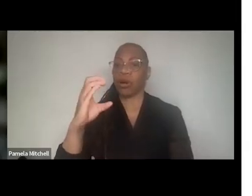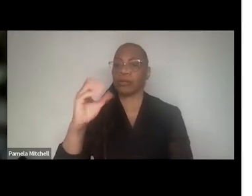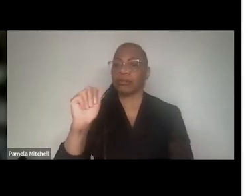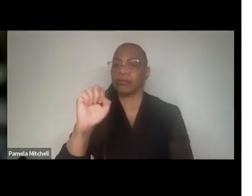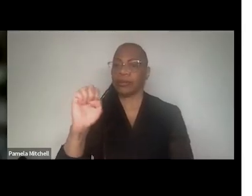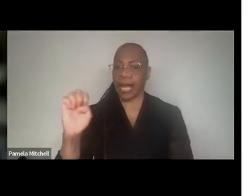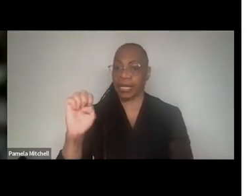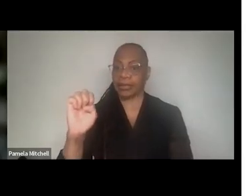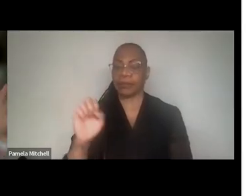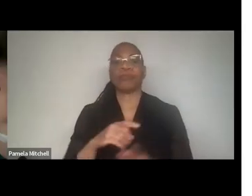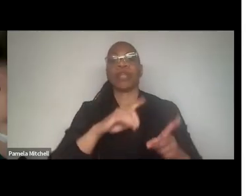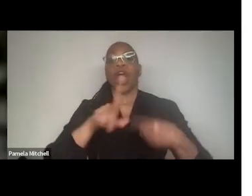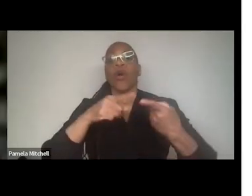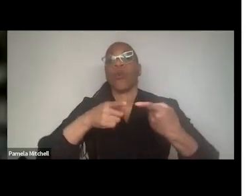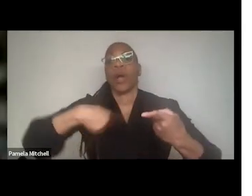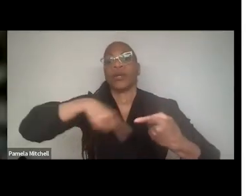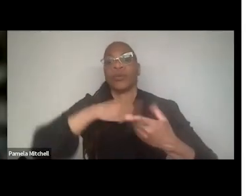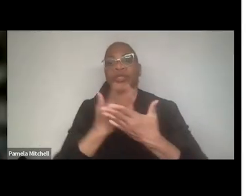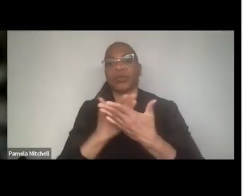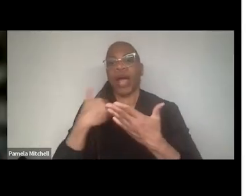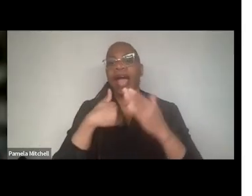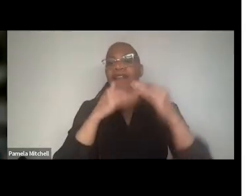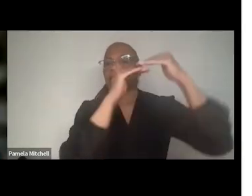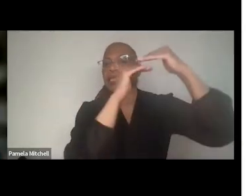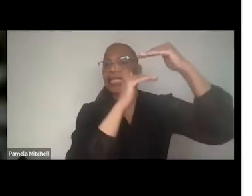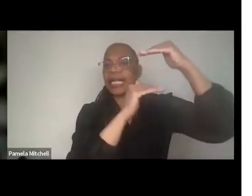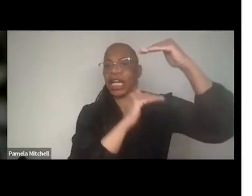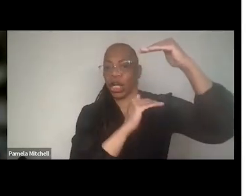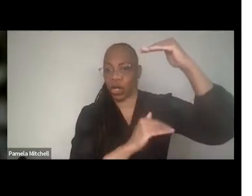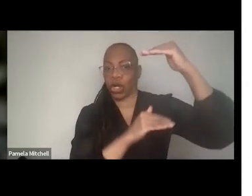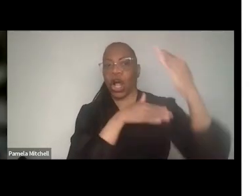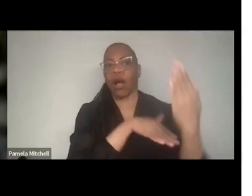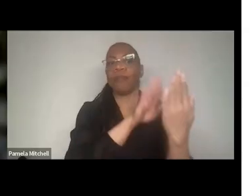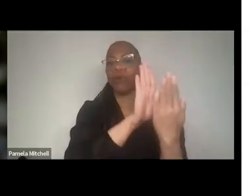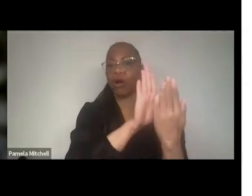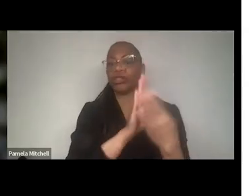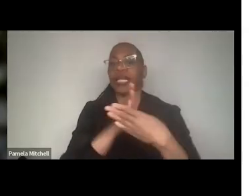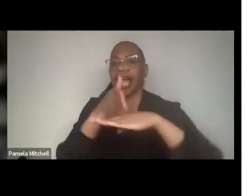Entonces, al evaluar, hay un enfoque escalonado y voy a proporcionar una visión general de esto, y luego después de eso voy a añadir